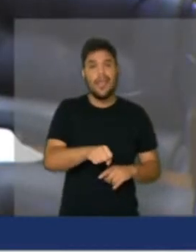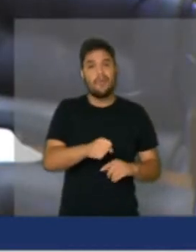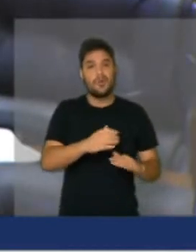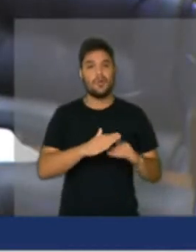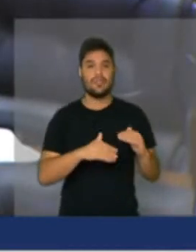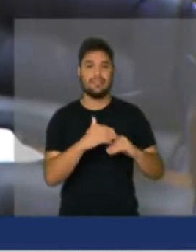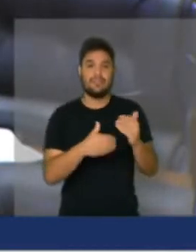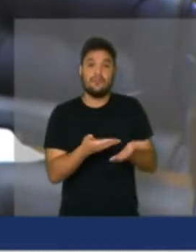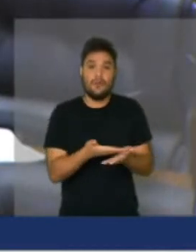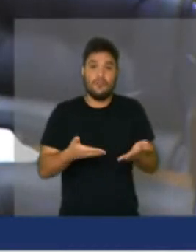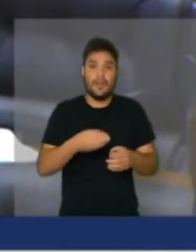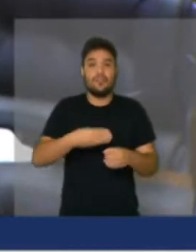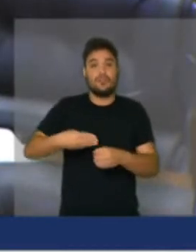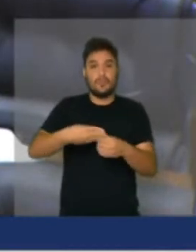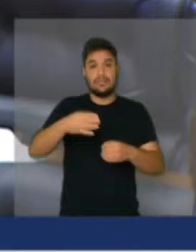O GOVERNO ORIENTA SIM. -- [PRESIDENTE]: GOVERNO